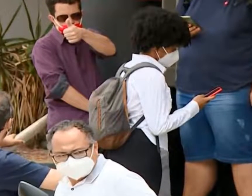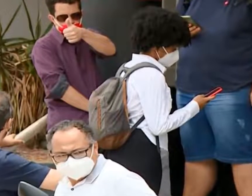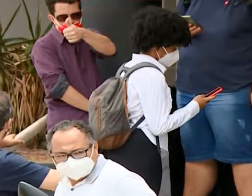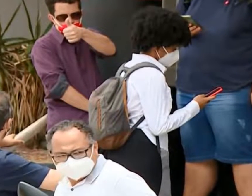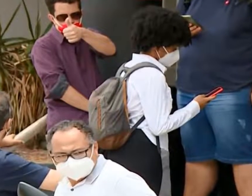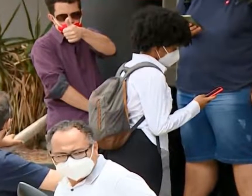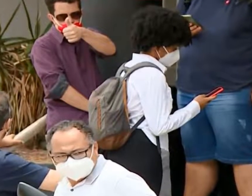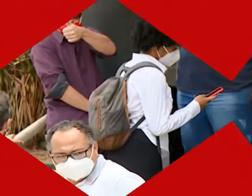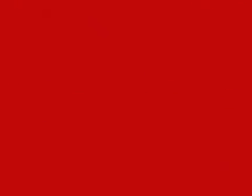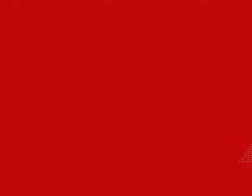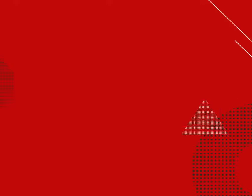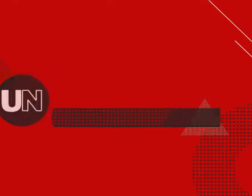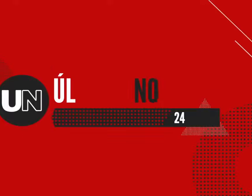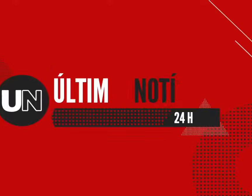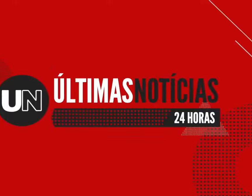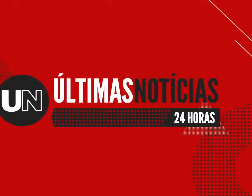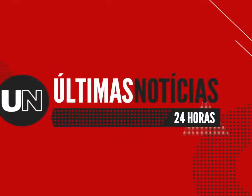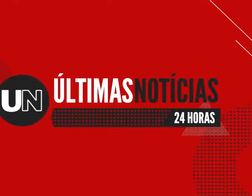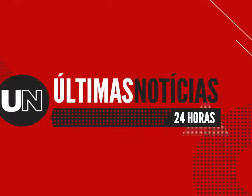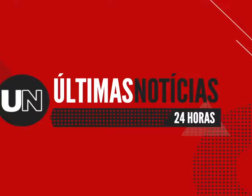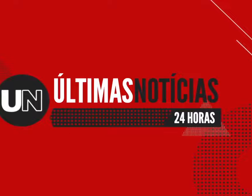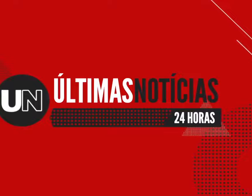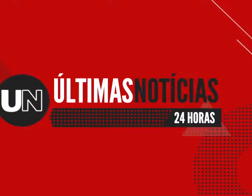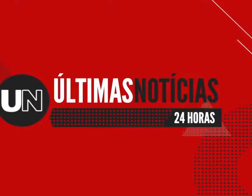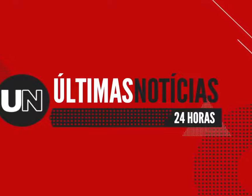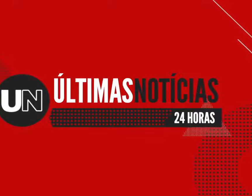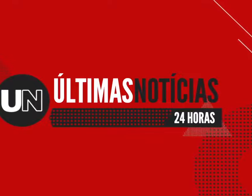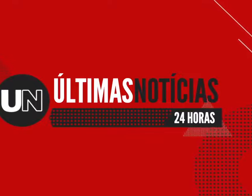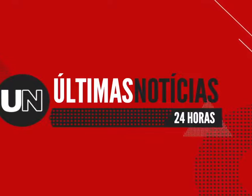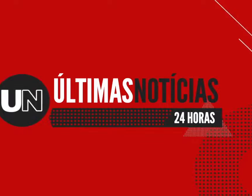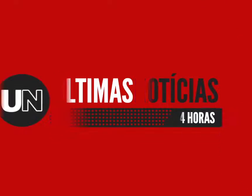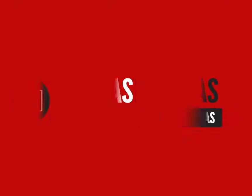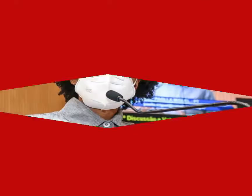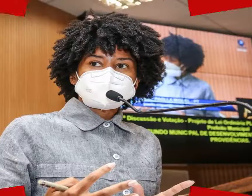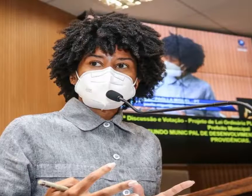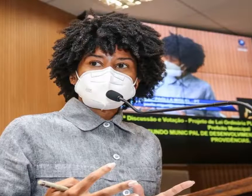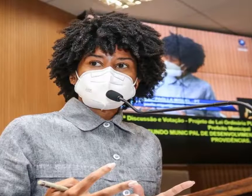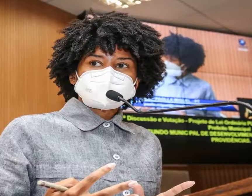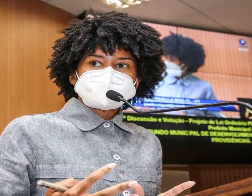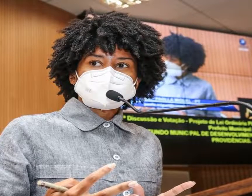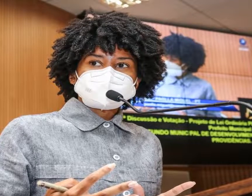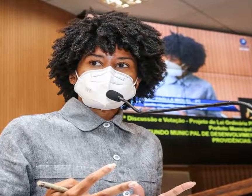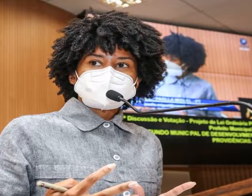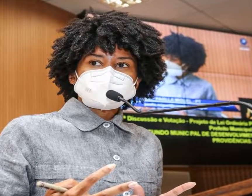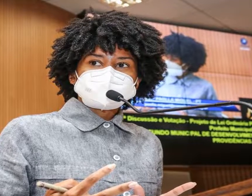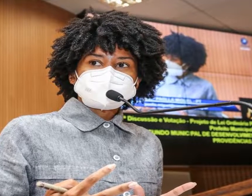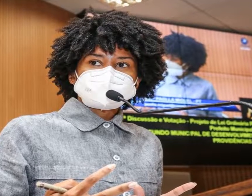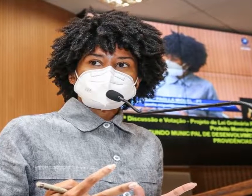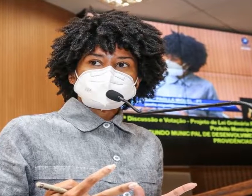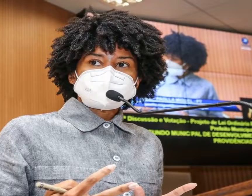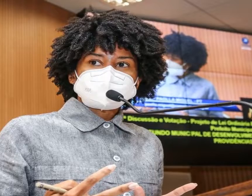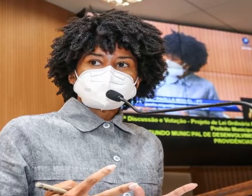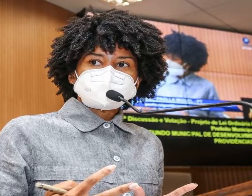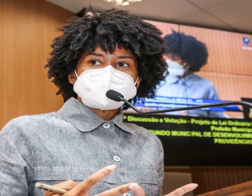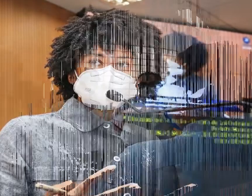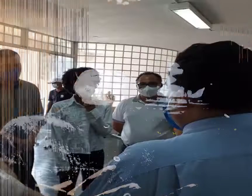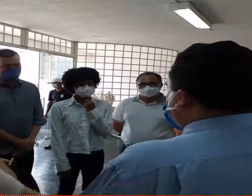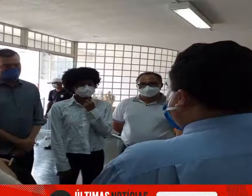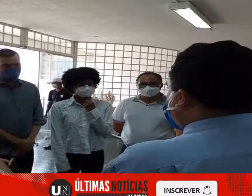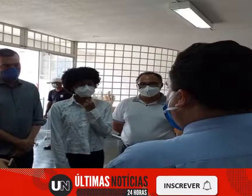Assista agora em Últimas Notícias Após sofrer ofensa racial durante seu discurso